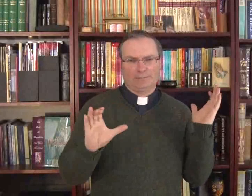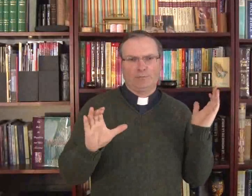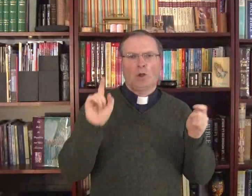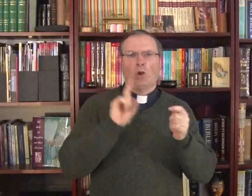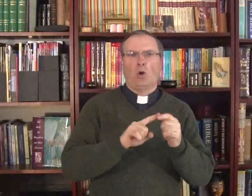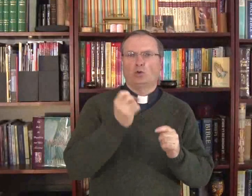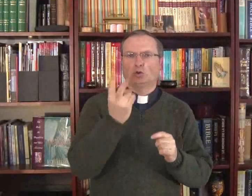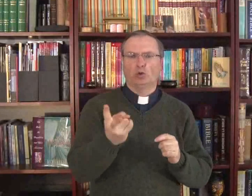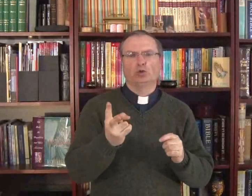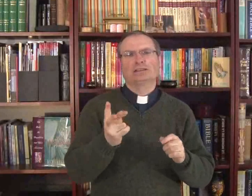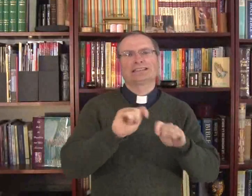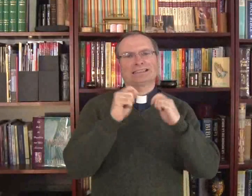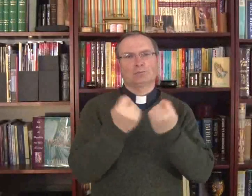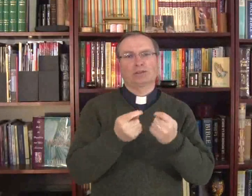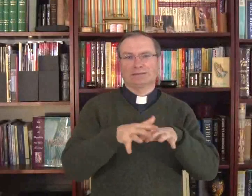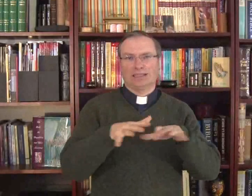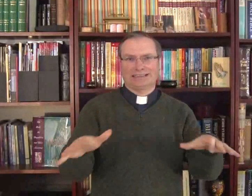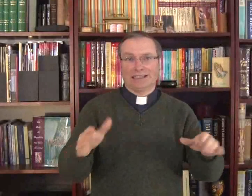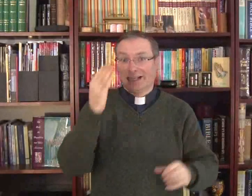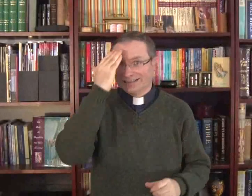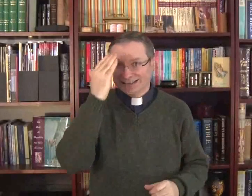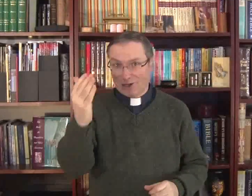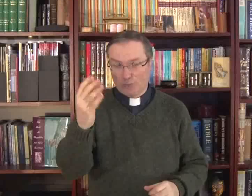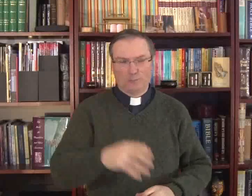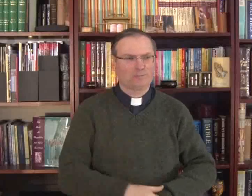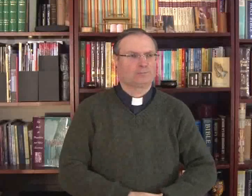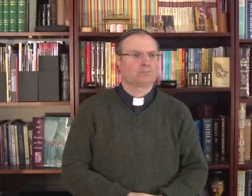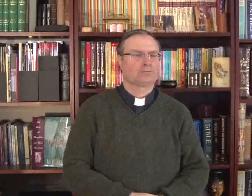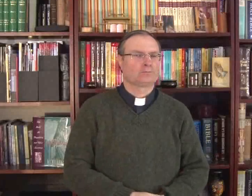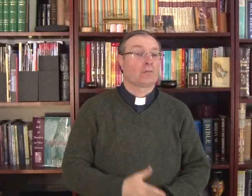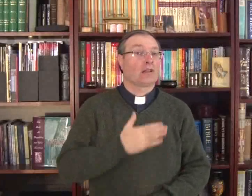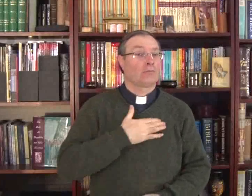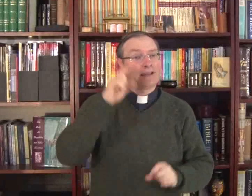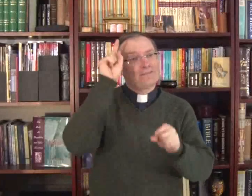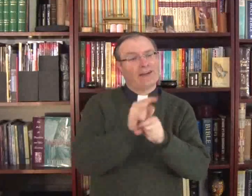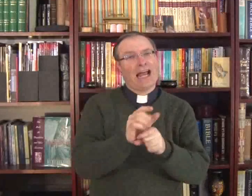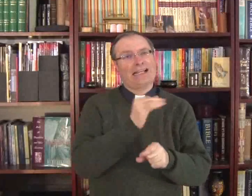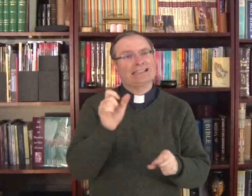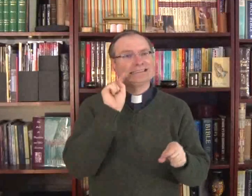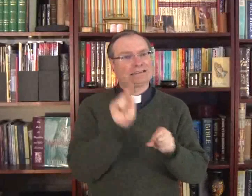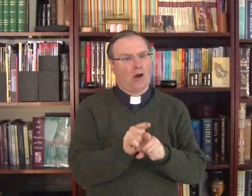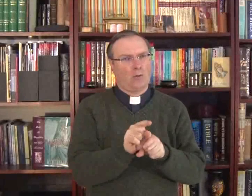aux douze tribus dispersées: salut! Mes frères et sœurs,